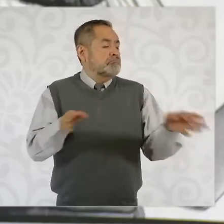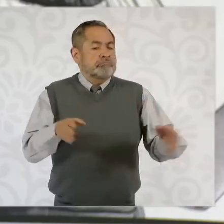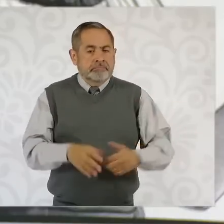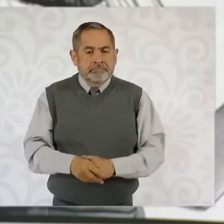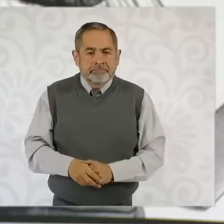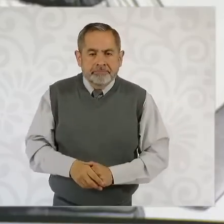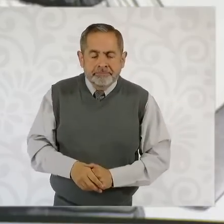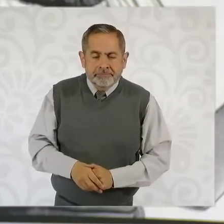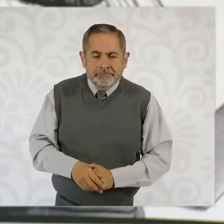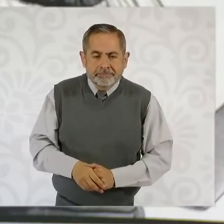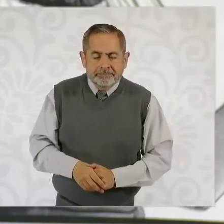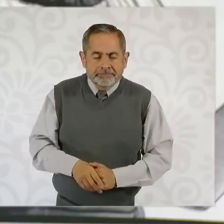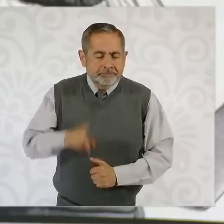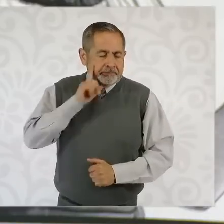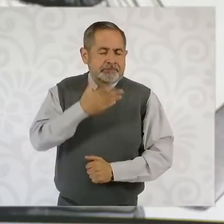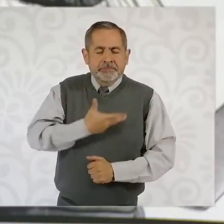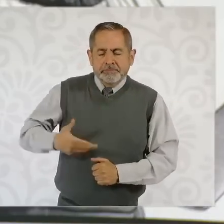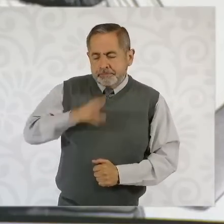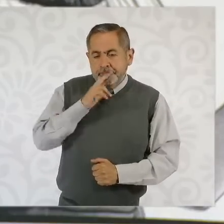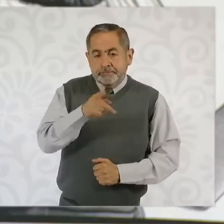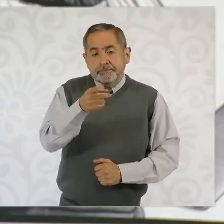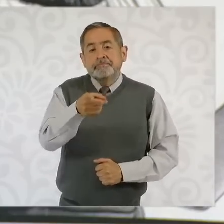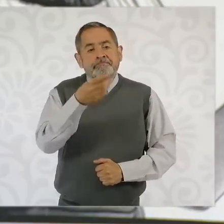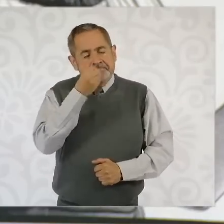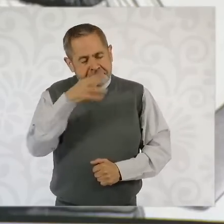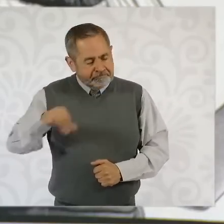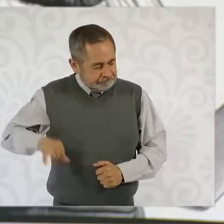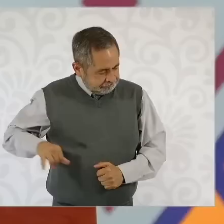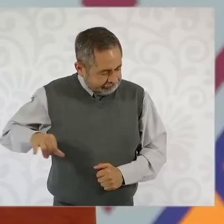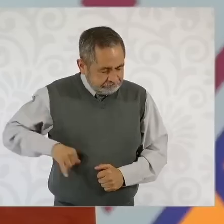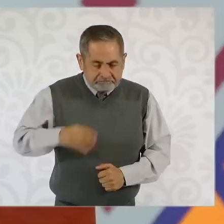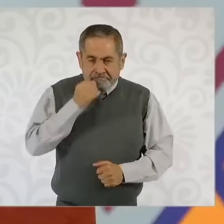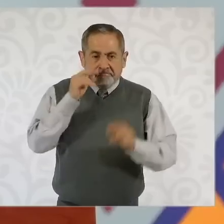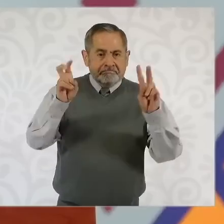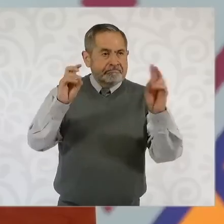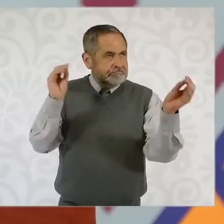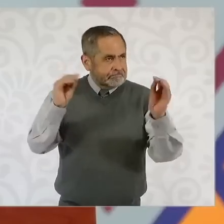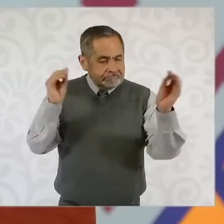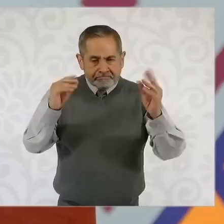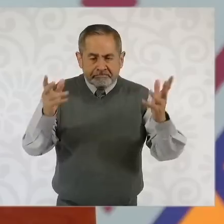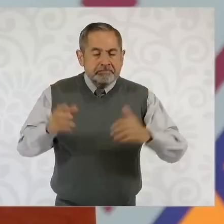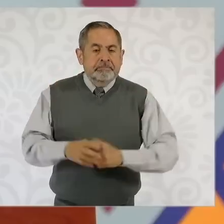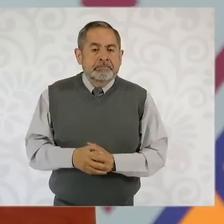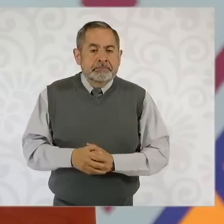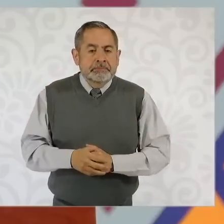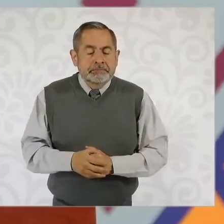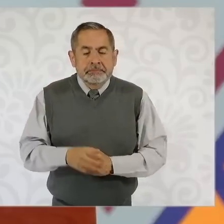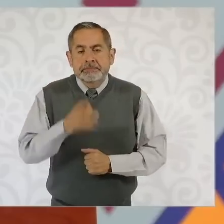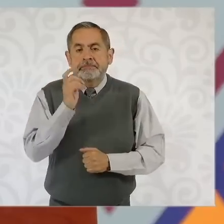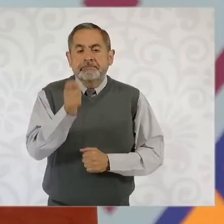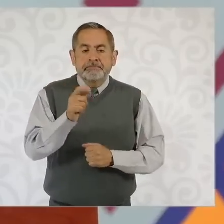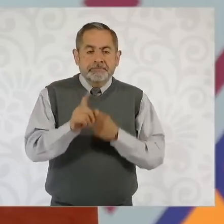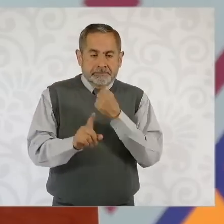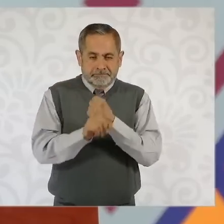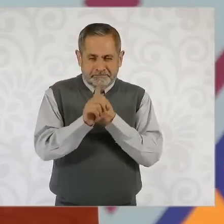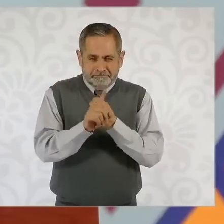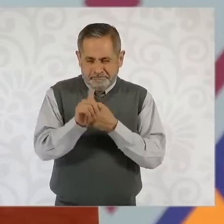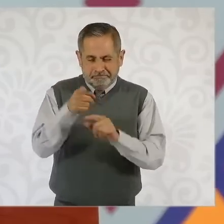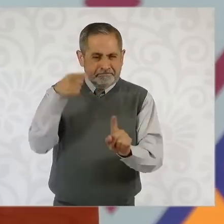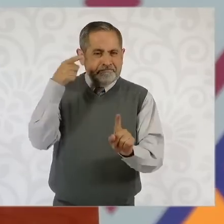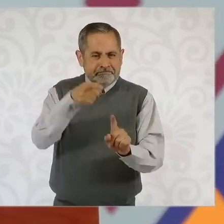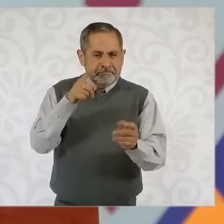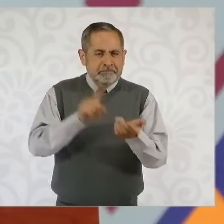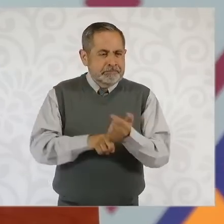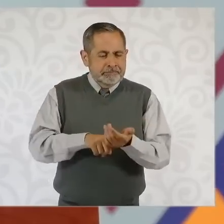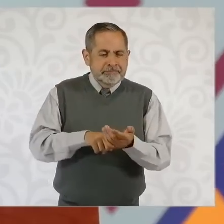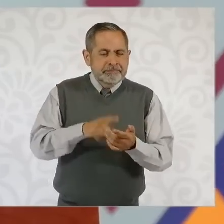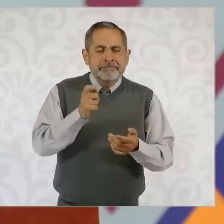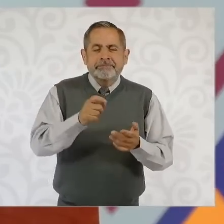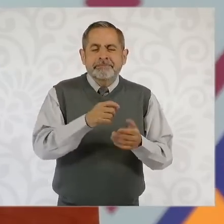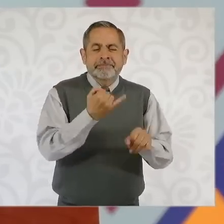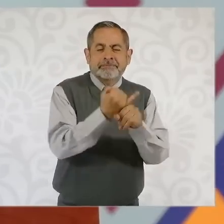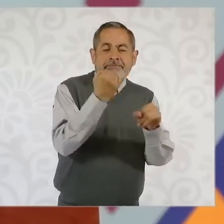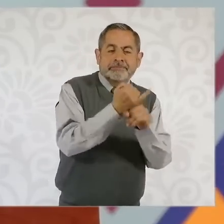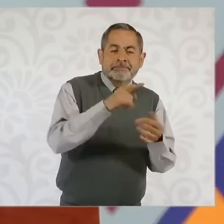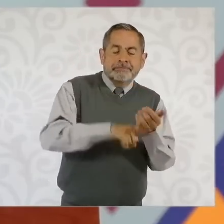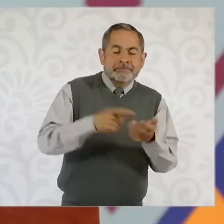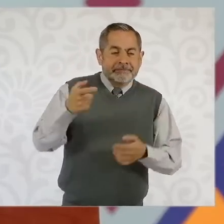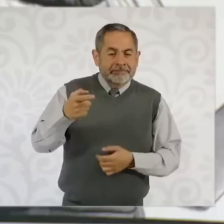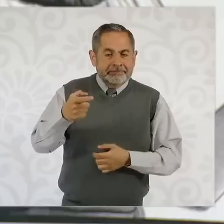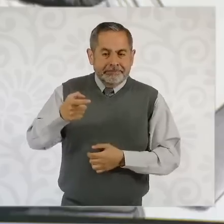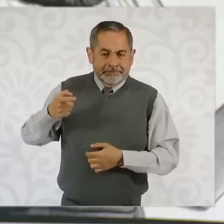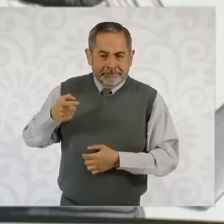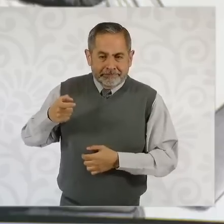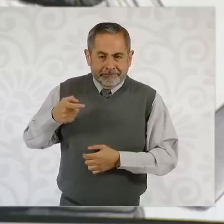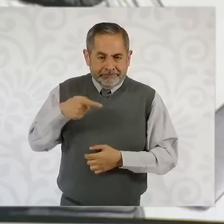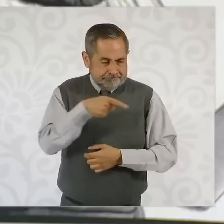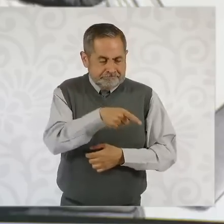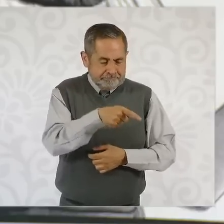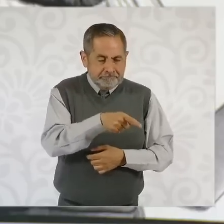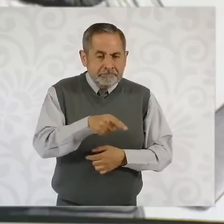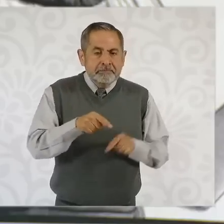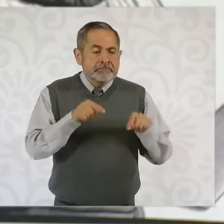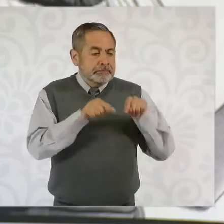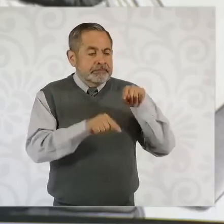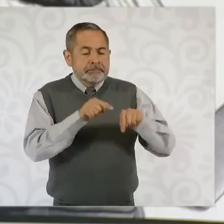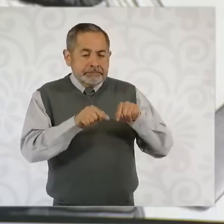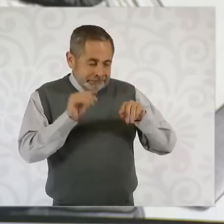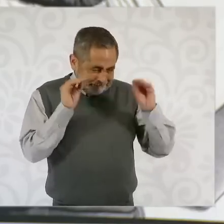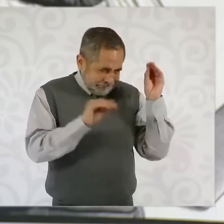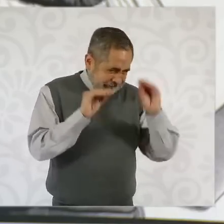e el problema de esta particularmente esta red social es que se ha cargado mucho con cuentas